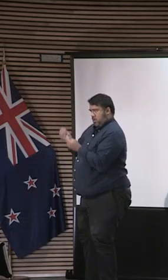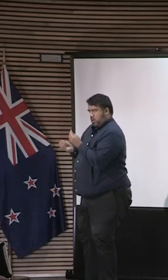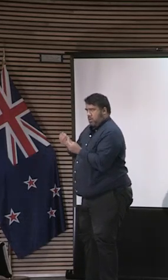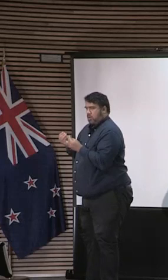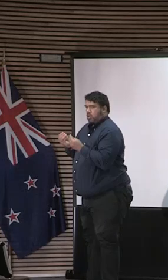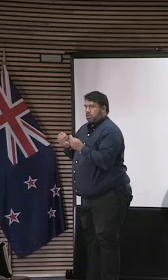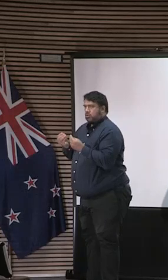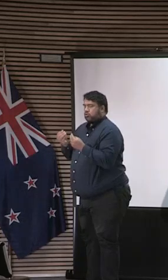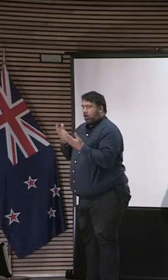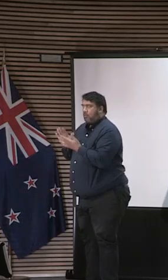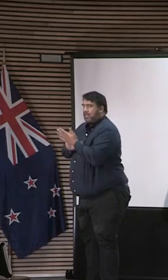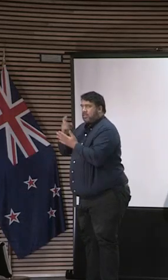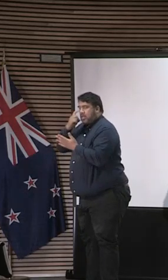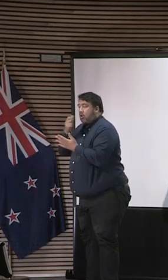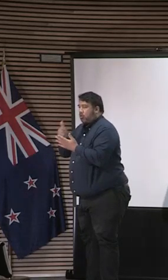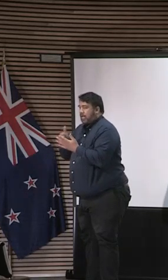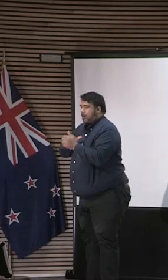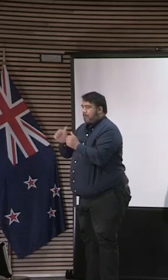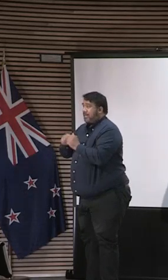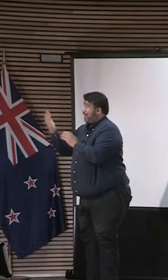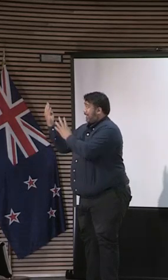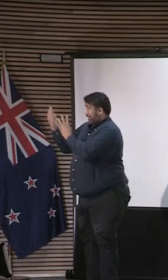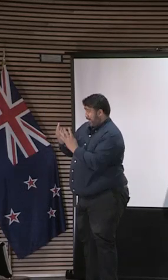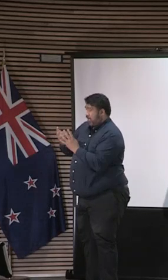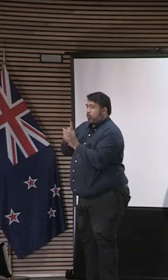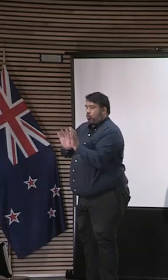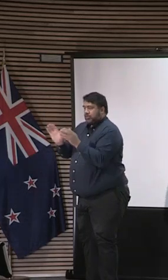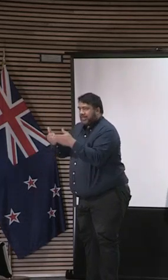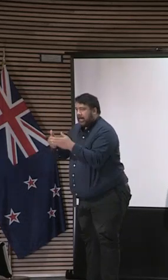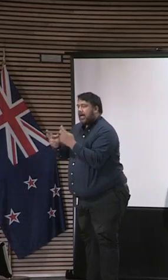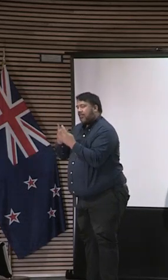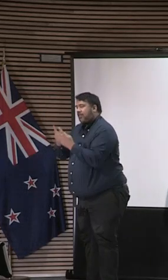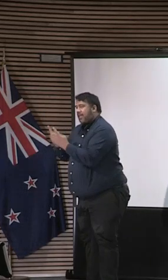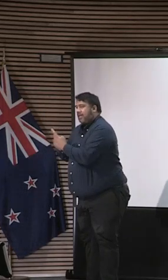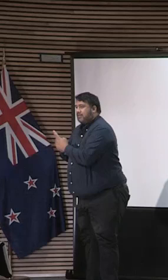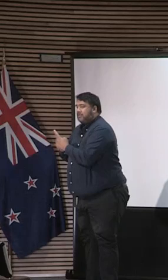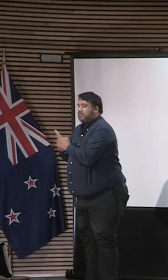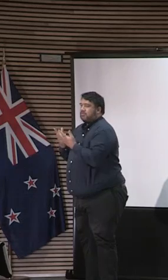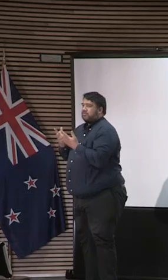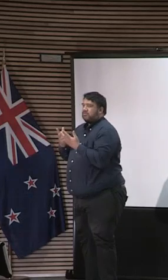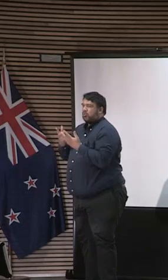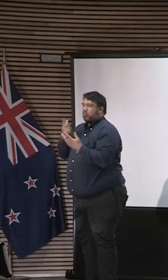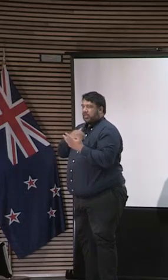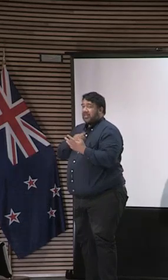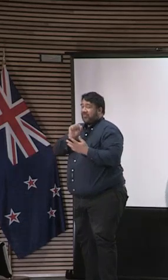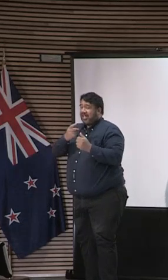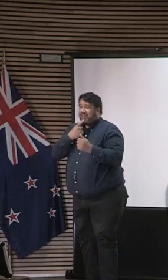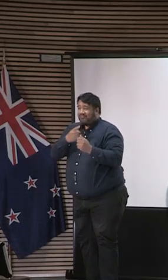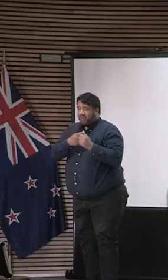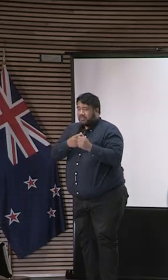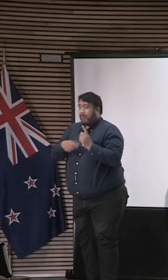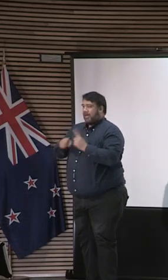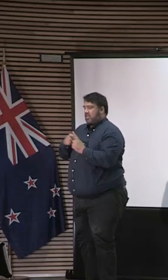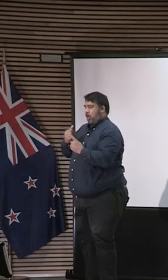taatau herenga ma te ture ki o